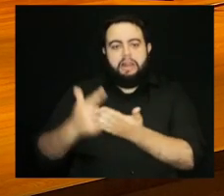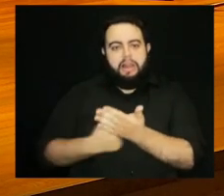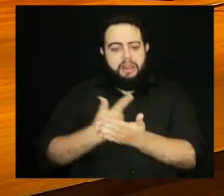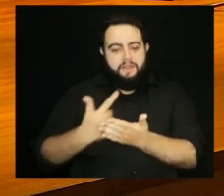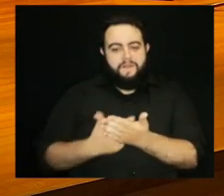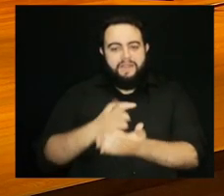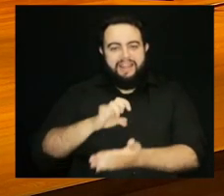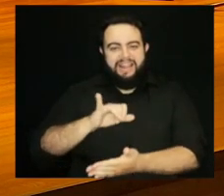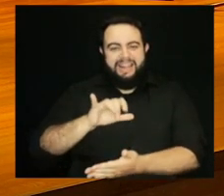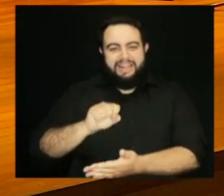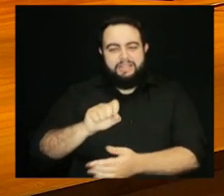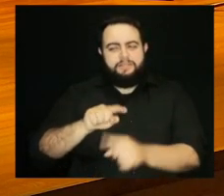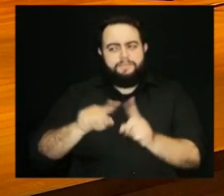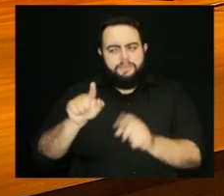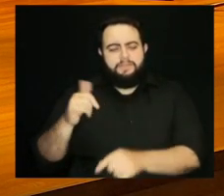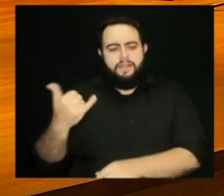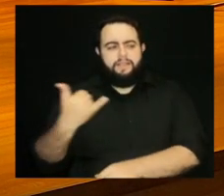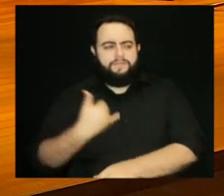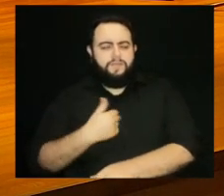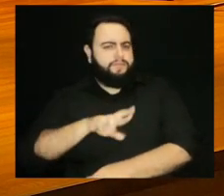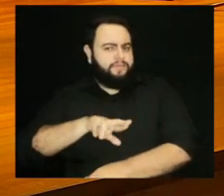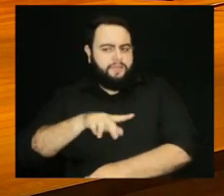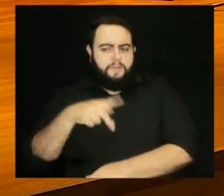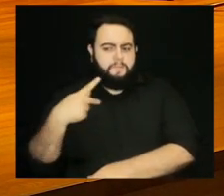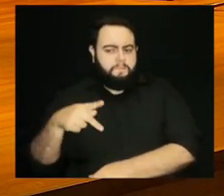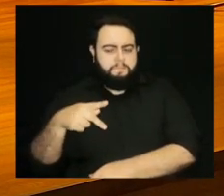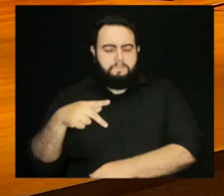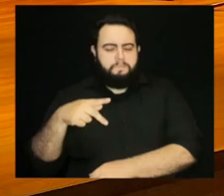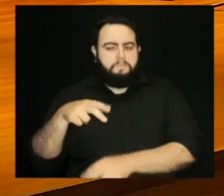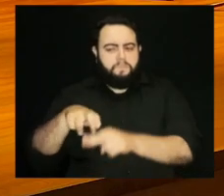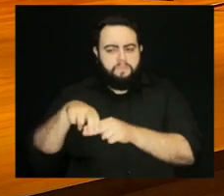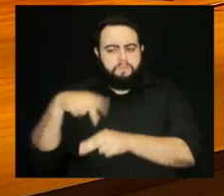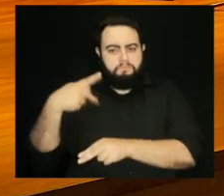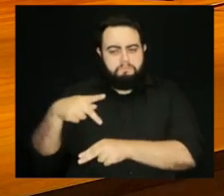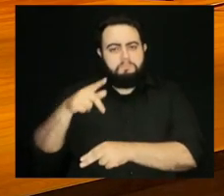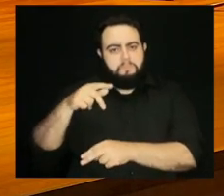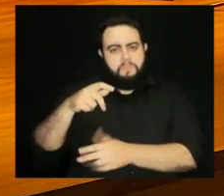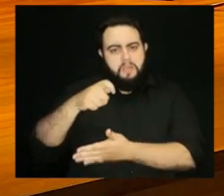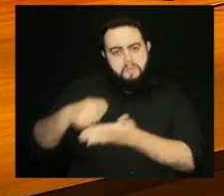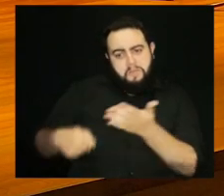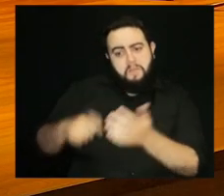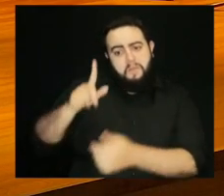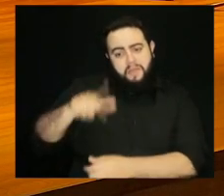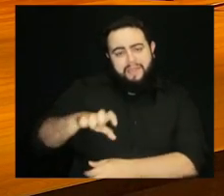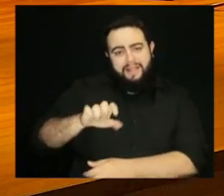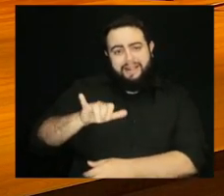te esquece que não é tu que tá vendendo esse livro é Elis né. Então assim, eu sei que não é por mim